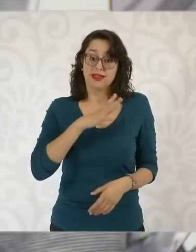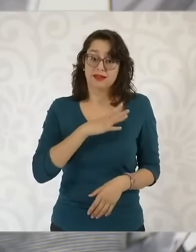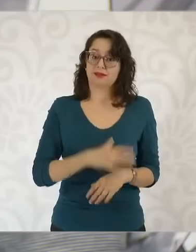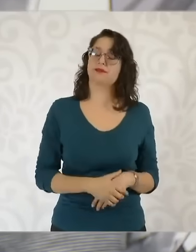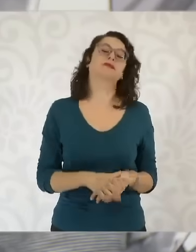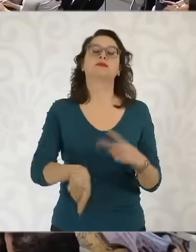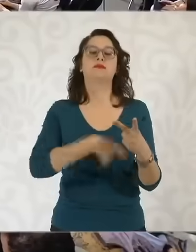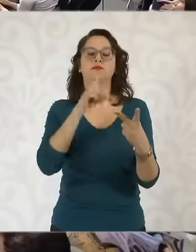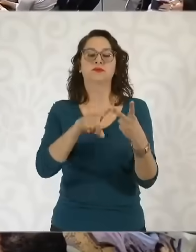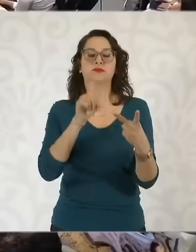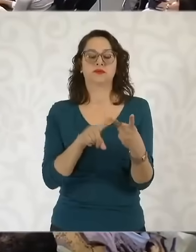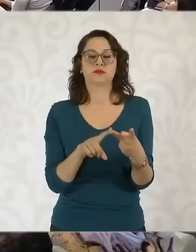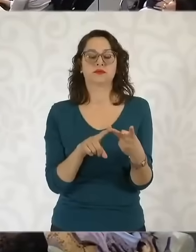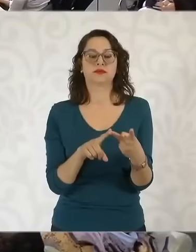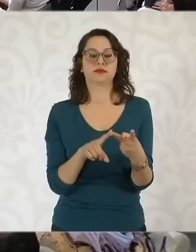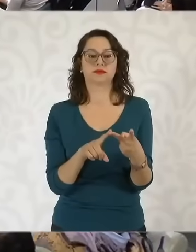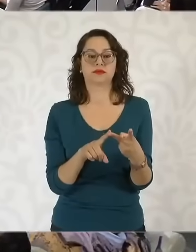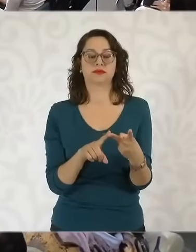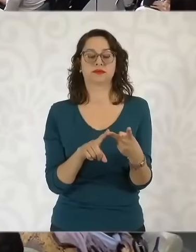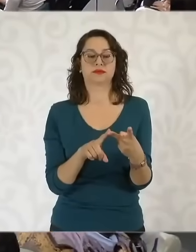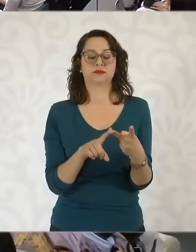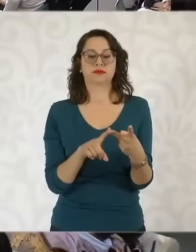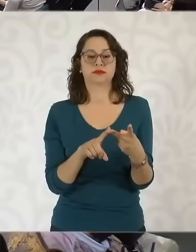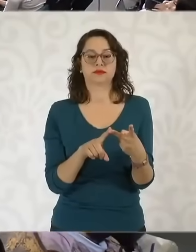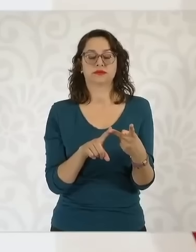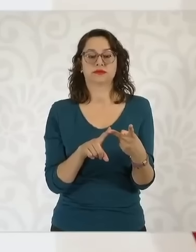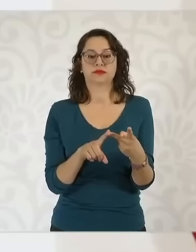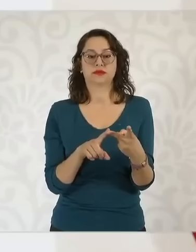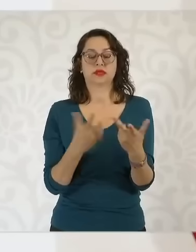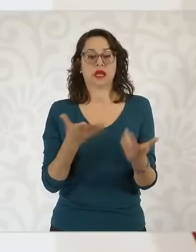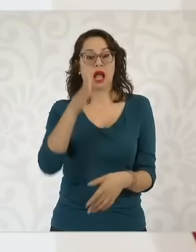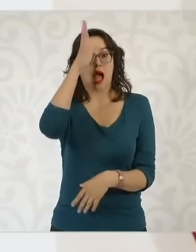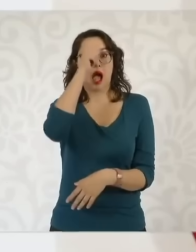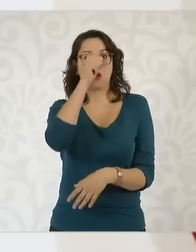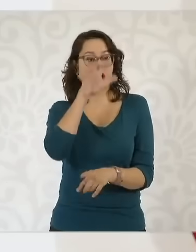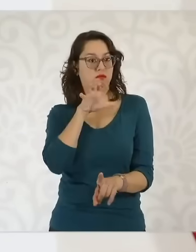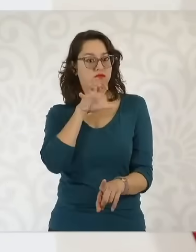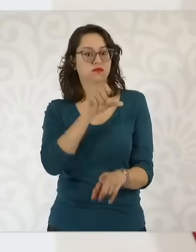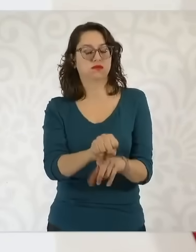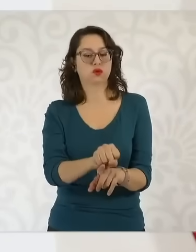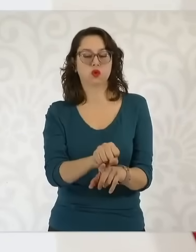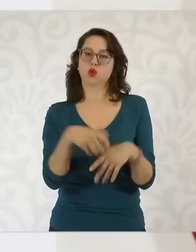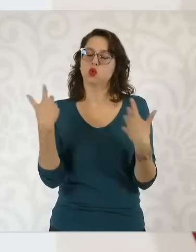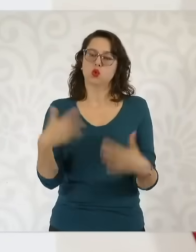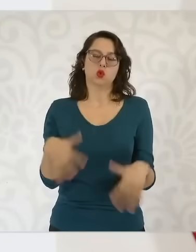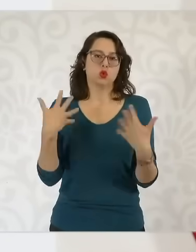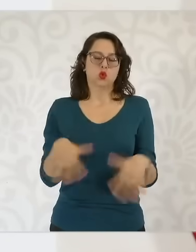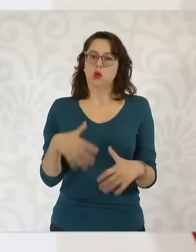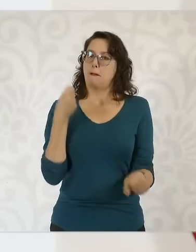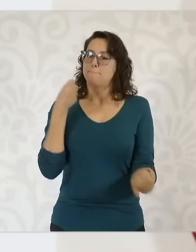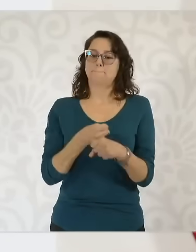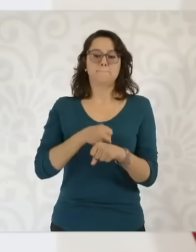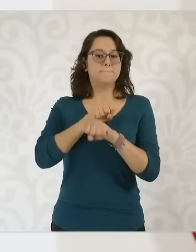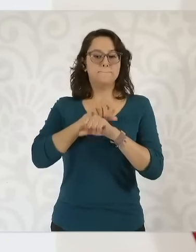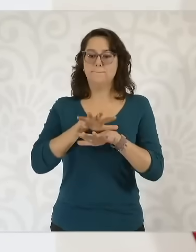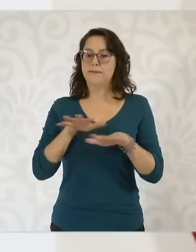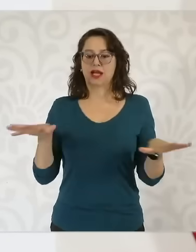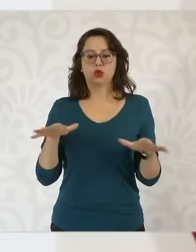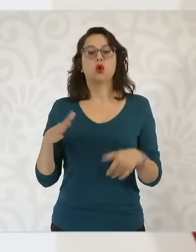que diría yo es lo que se ha logrado tiene un impacto enorme porque mantiene a México en la